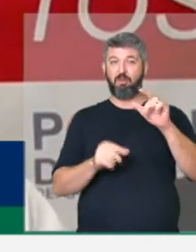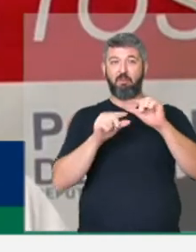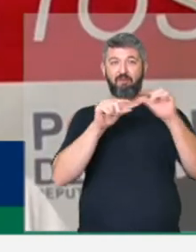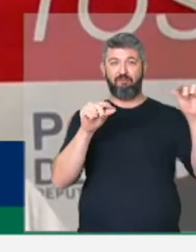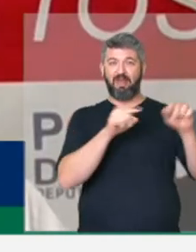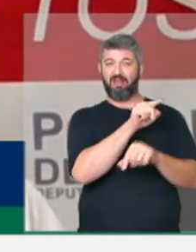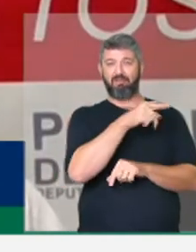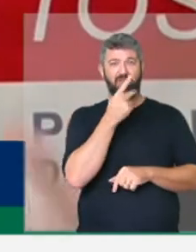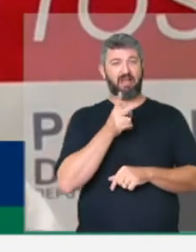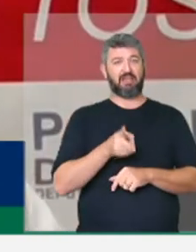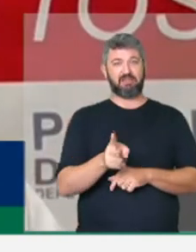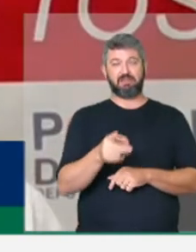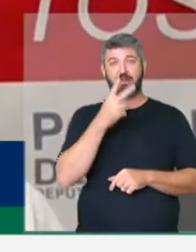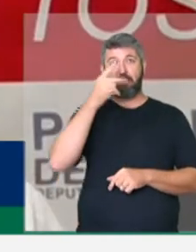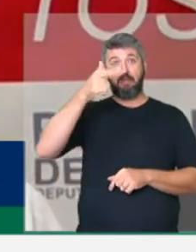GOVERNO BOLSONARO ENTÃO, ESSA É UMA CONVERSA BOBA PORQUE